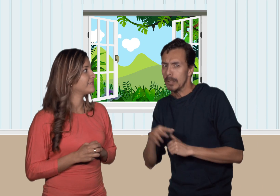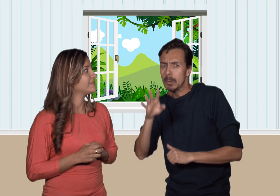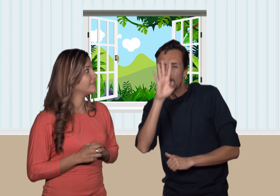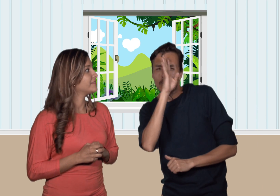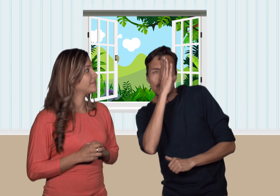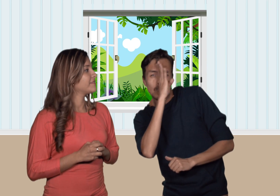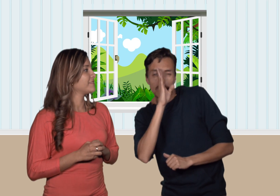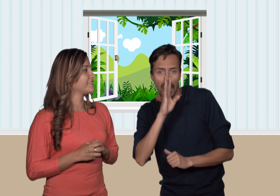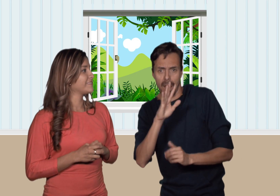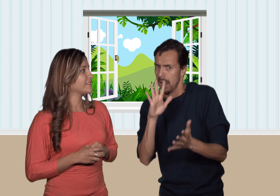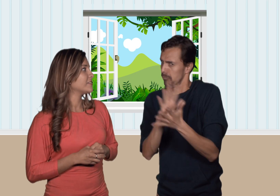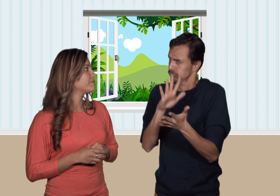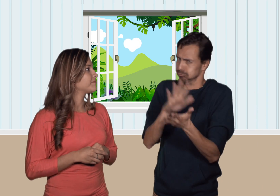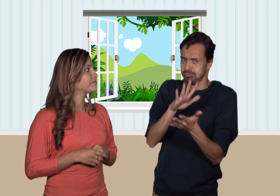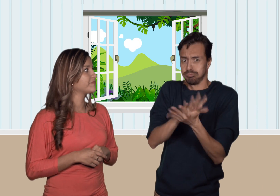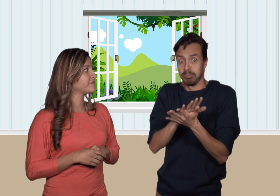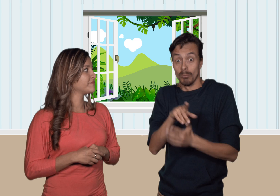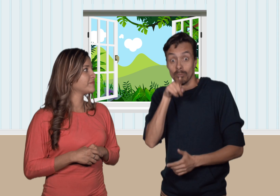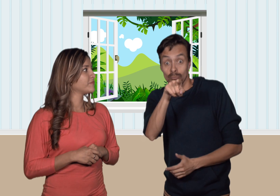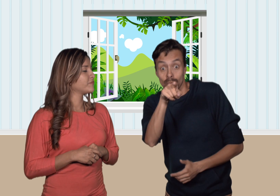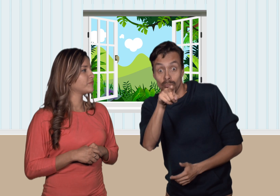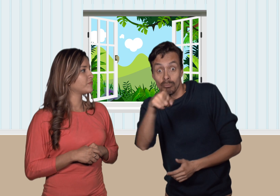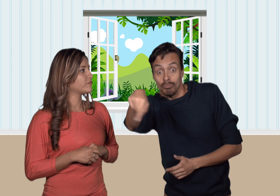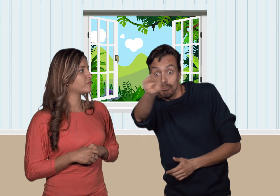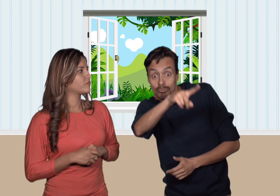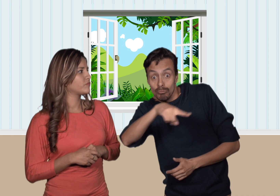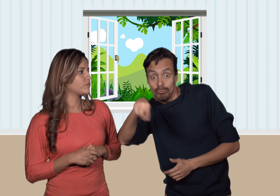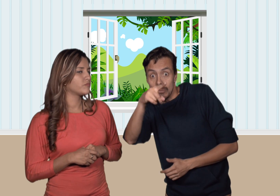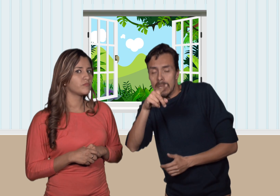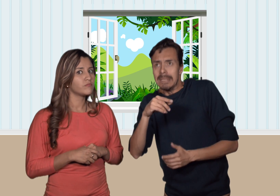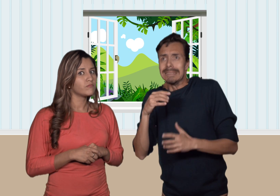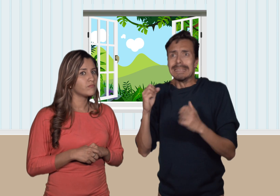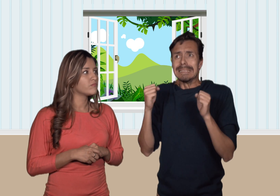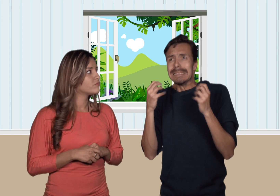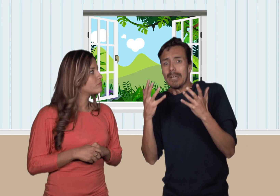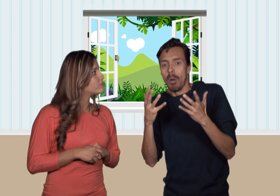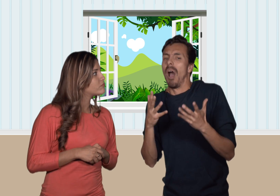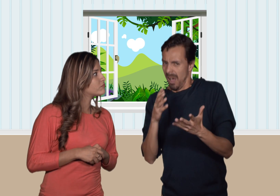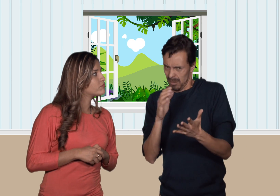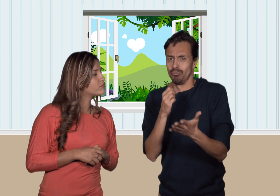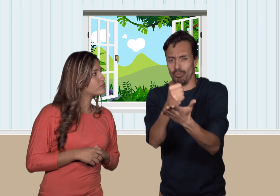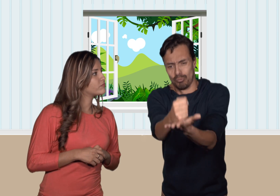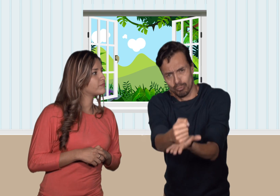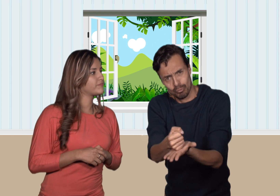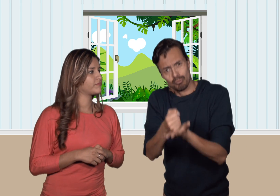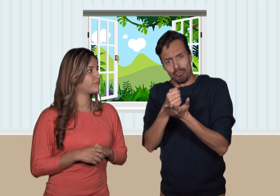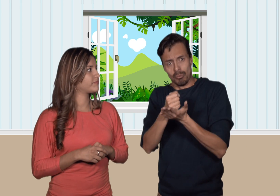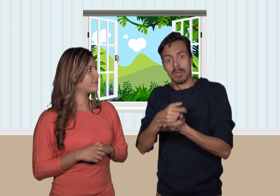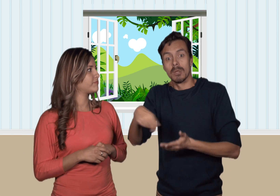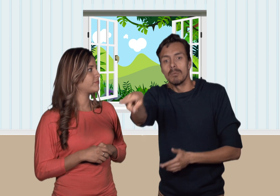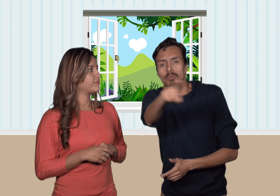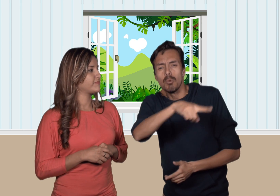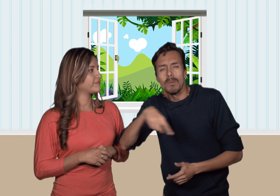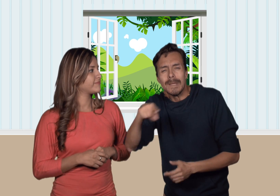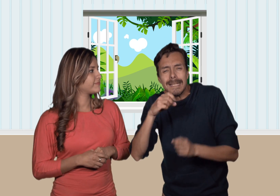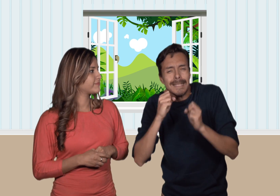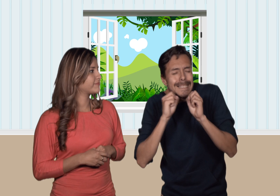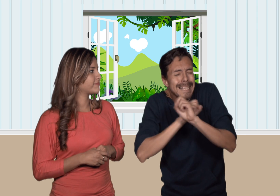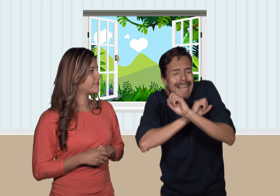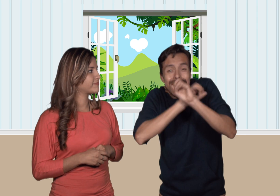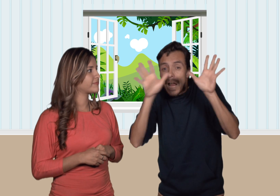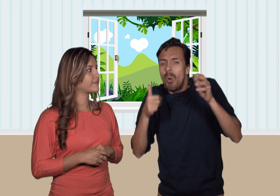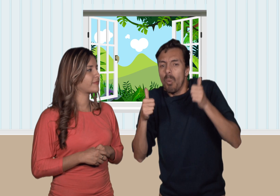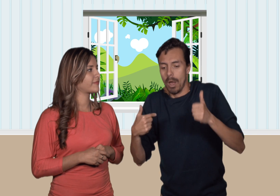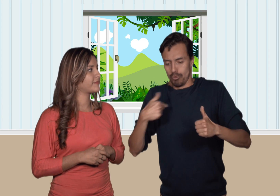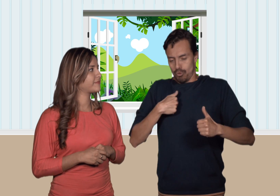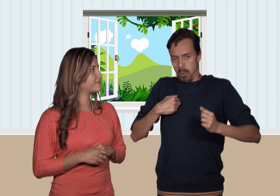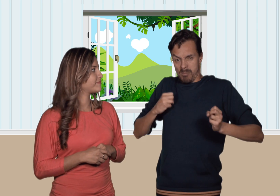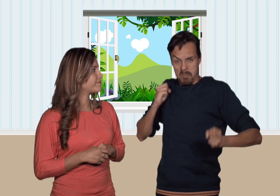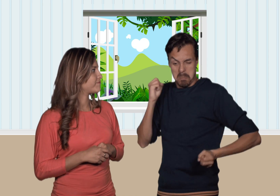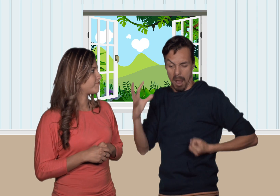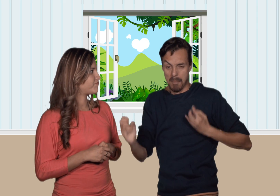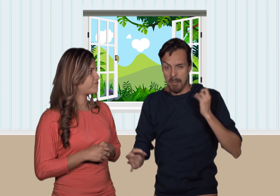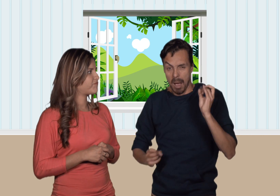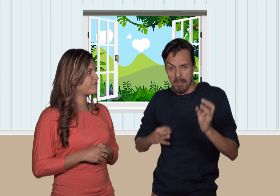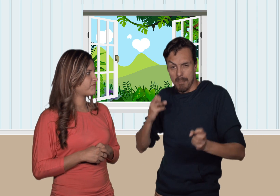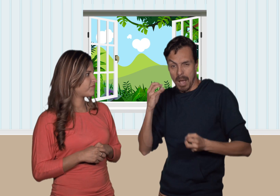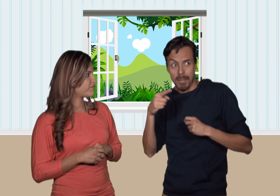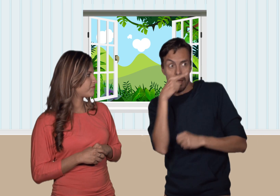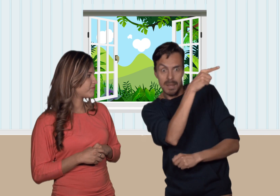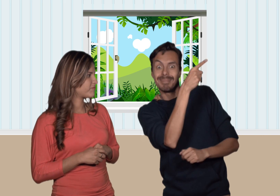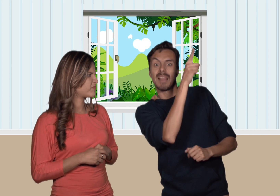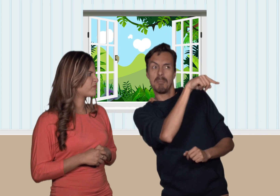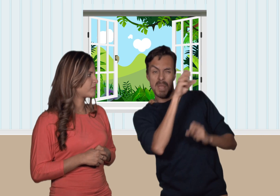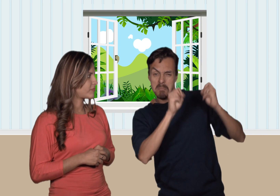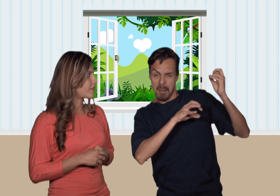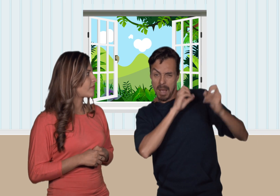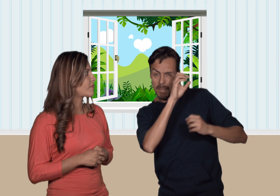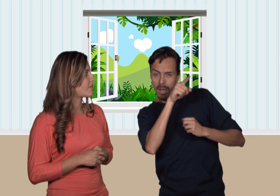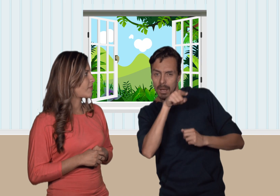Pero ahora requiero de su ayuda, yo voy a relatar el cuento, así como él lo hizo